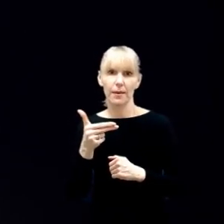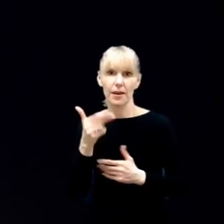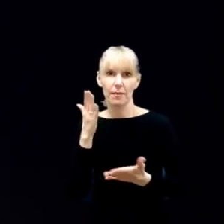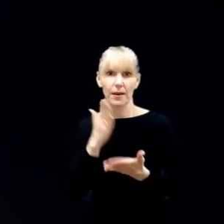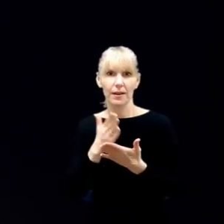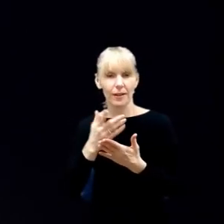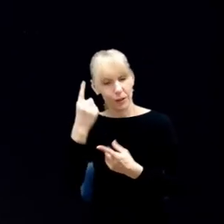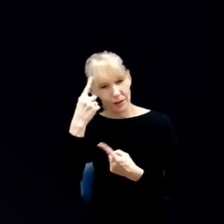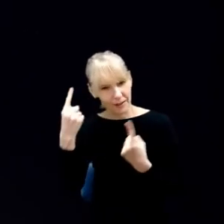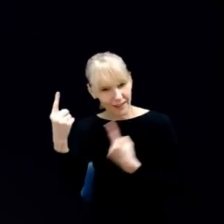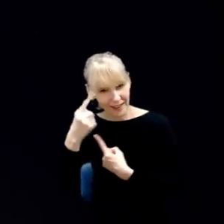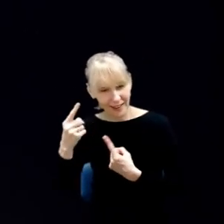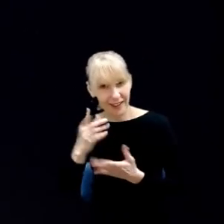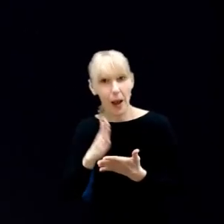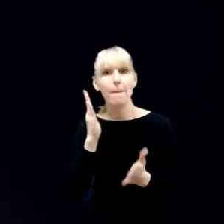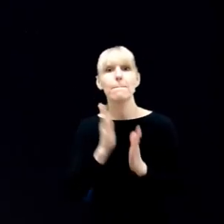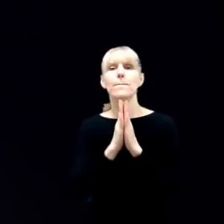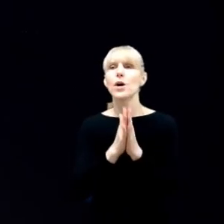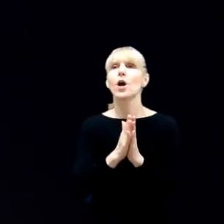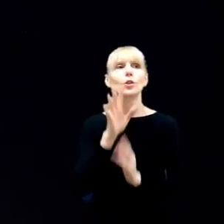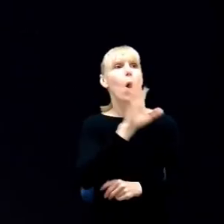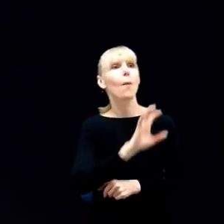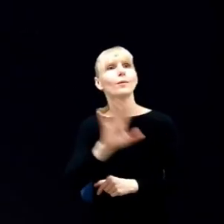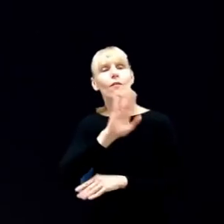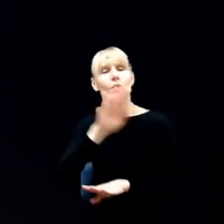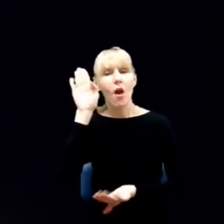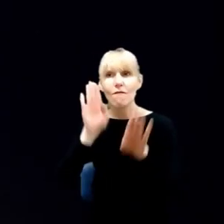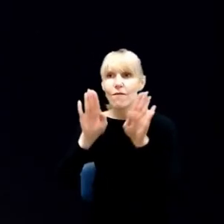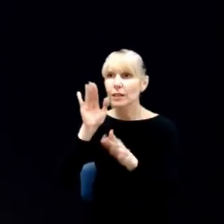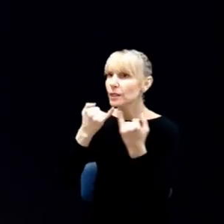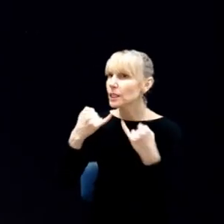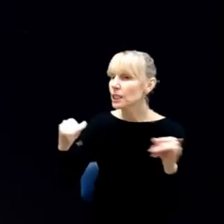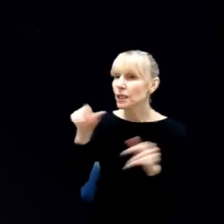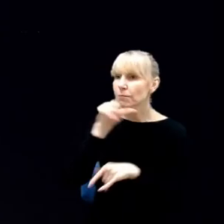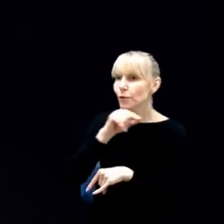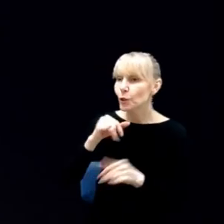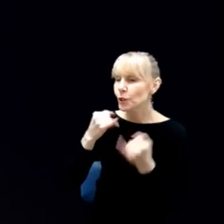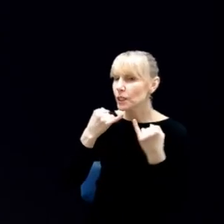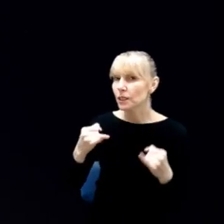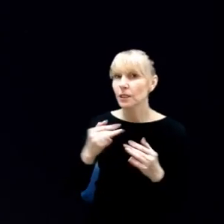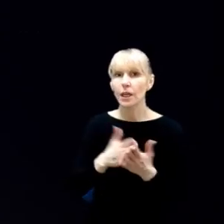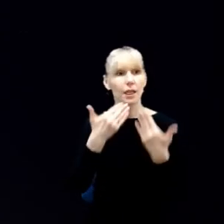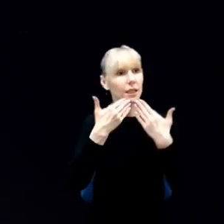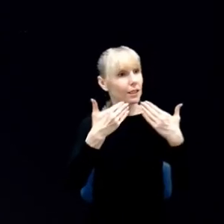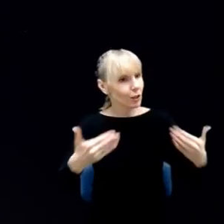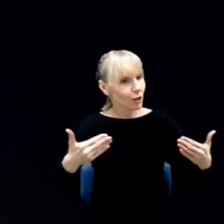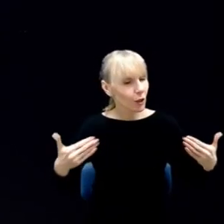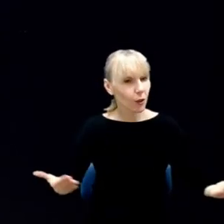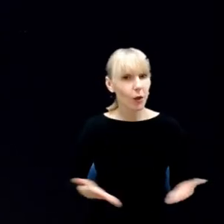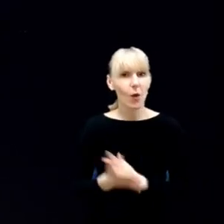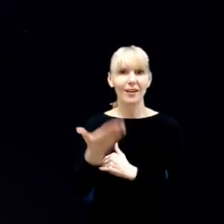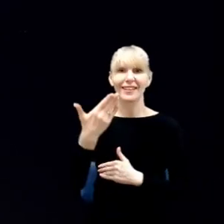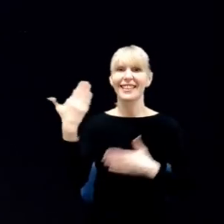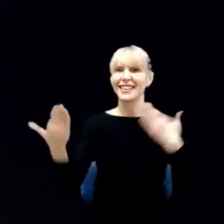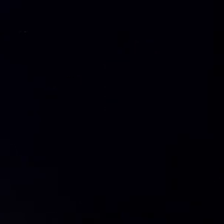Proszę obserwować media społecznościowe. Jeszcze raz w imieniu organizatorów serdecznie dziękuję i życzymy smacznego. Do zobaczenia.